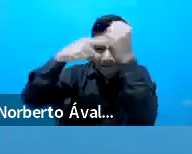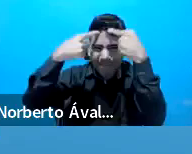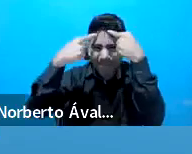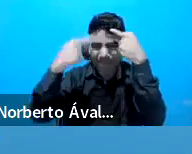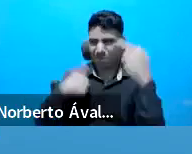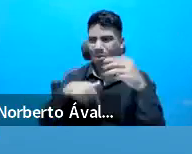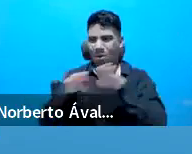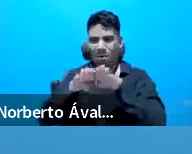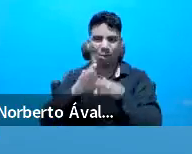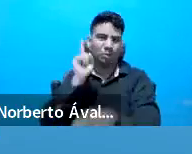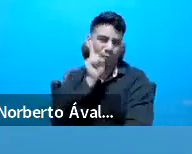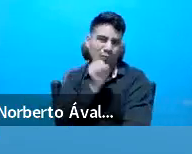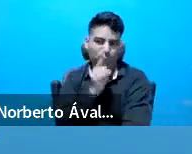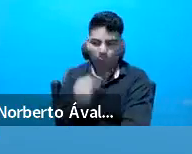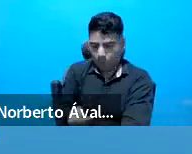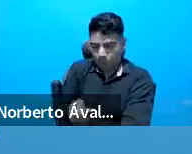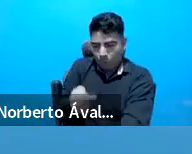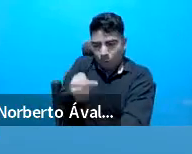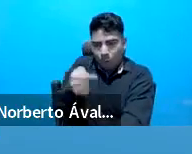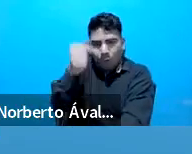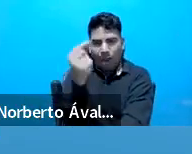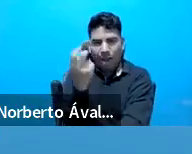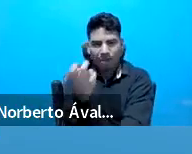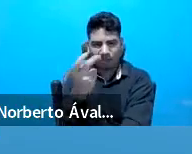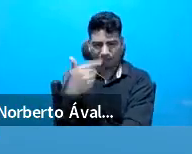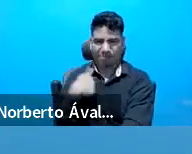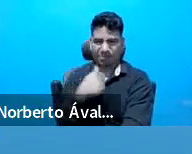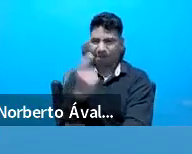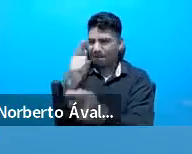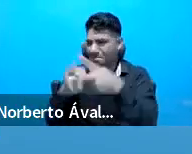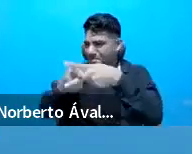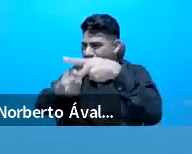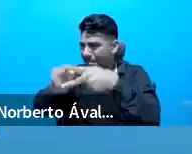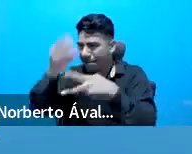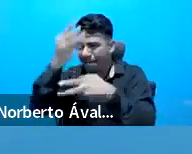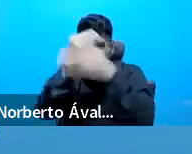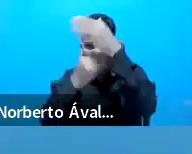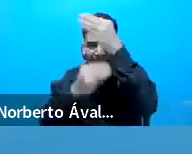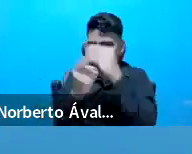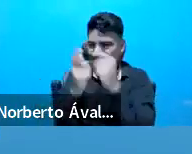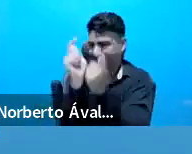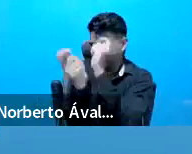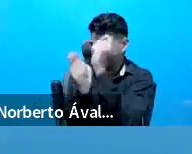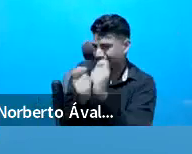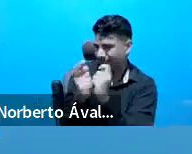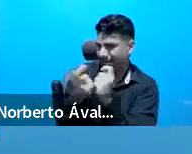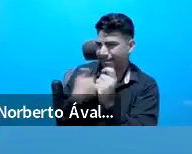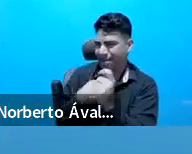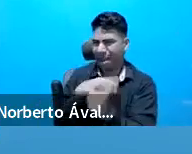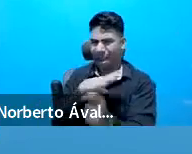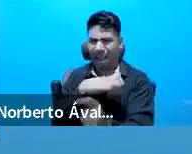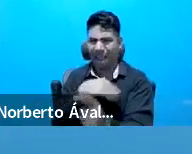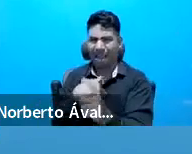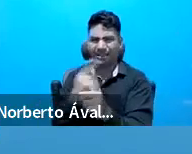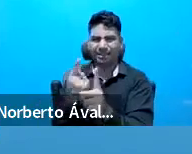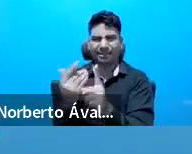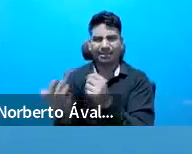influya justo influya justo a lo largo de su de su vida y que tanto influye en el conocimiento matemático , pero , pero bueno, entonces este fue pero Bueno, entonces este fue